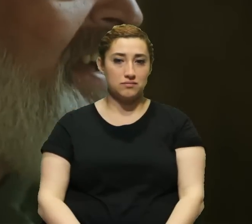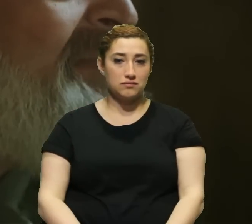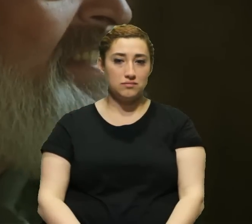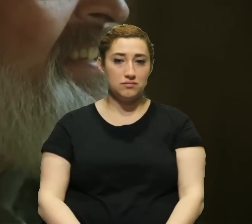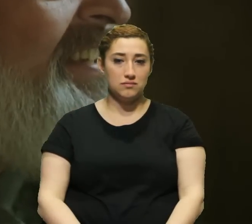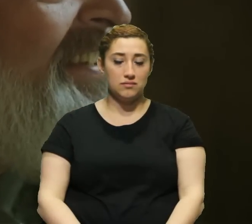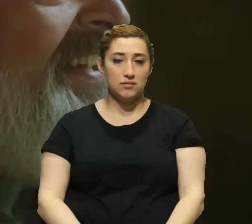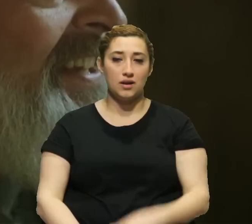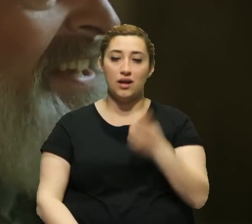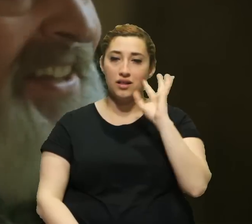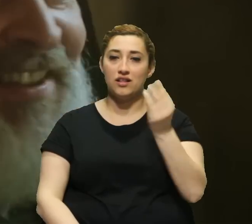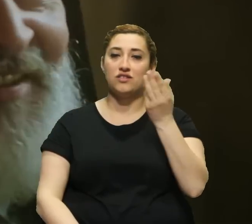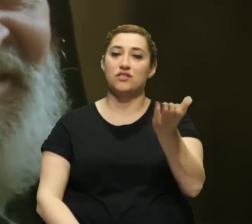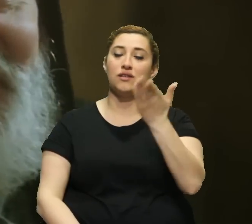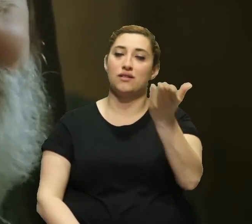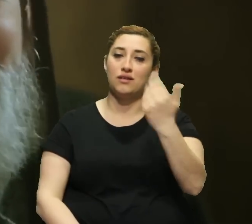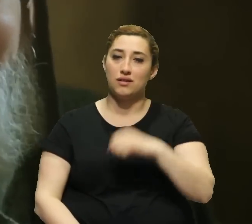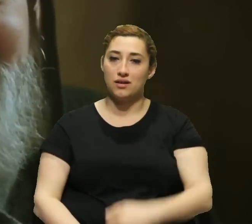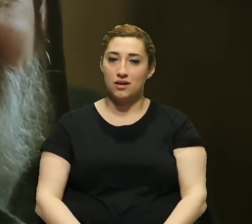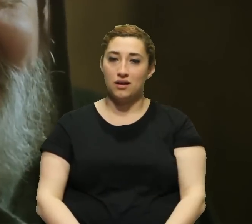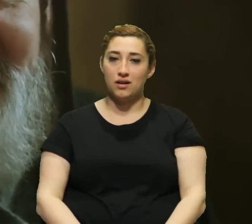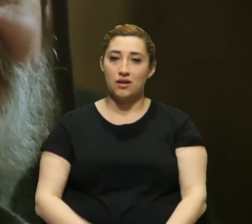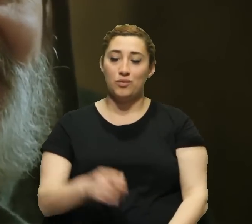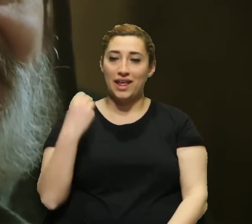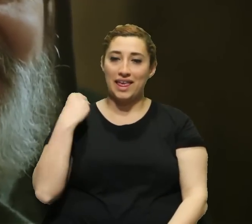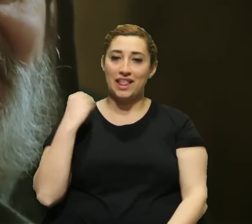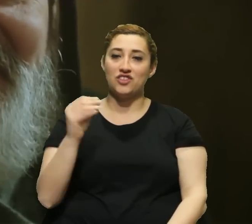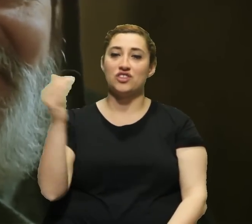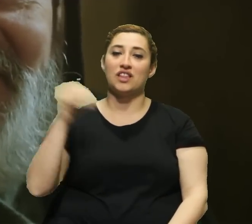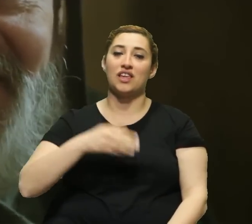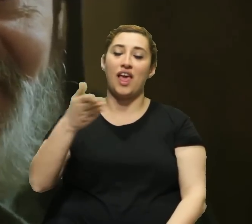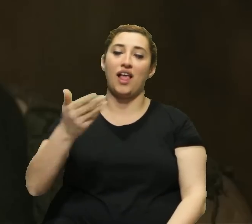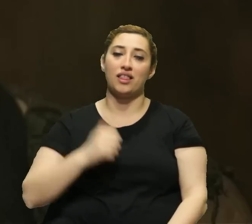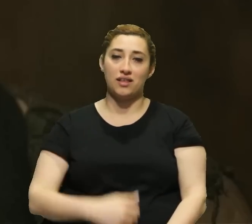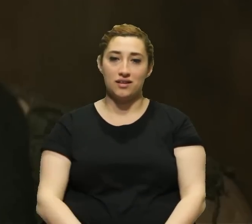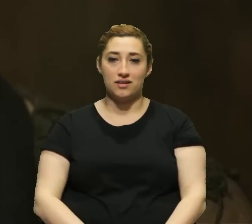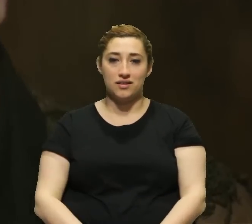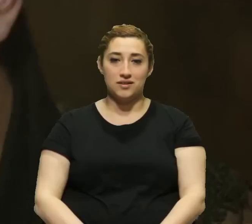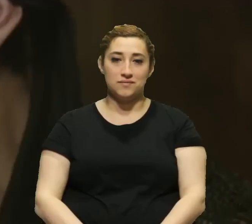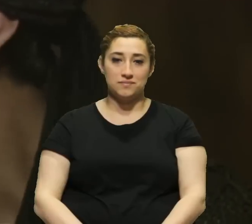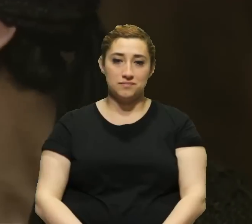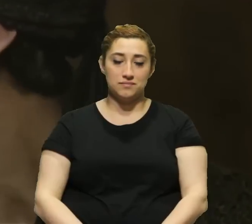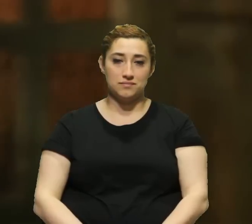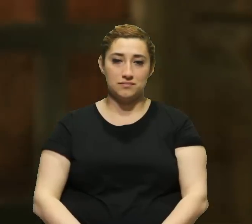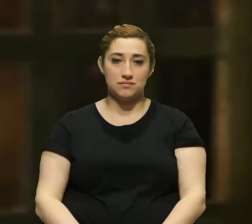Al bir deli daha. Bu da taze katıldı deliler kervanına. (Kapı açılma sesi)